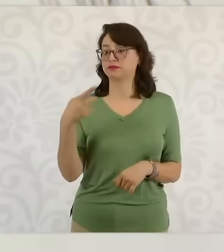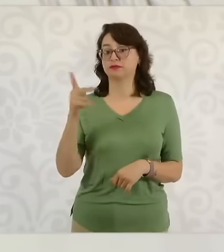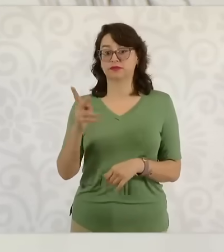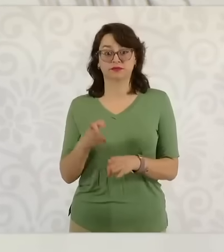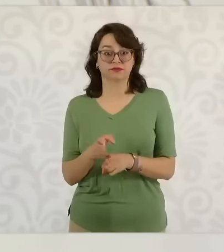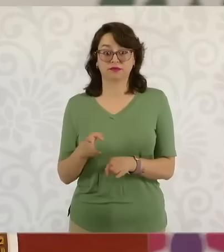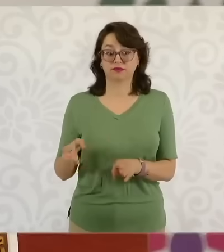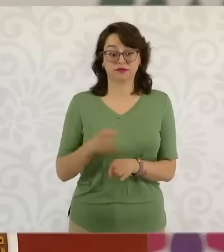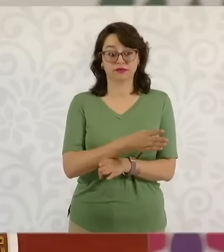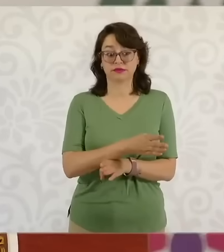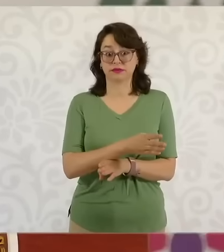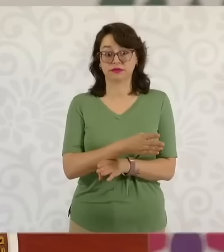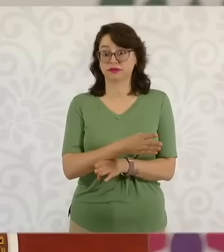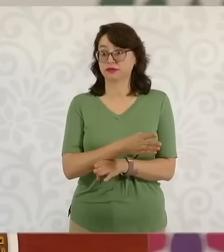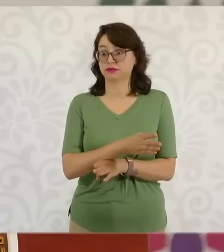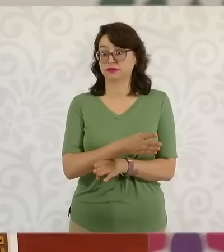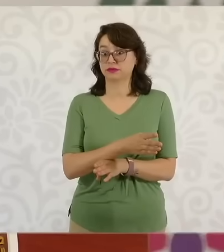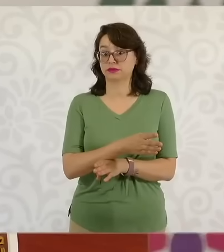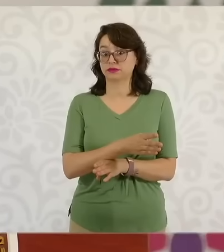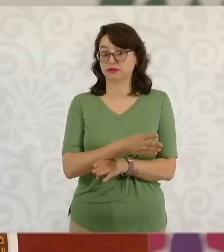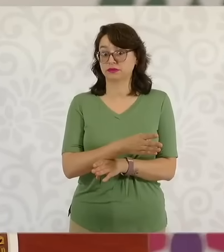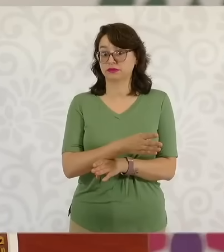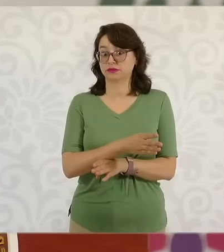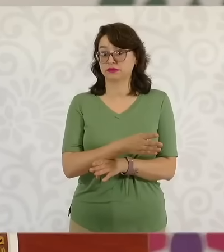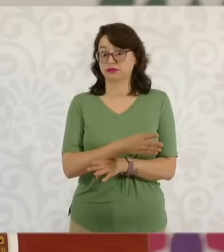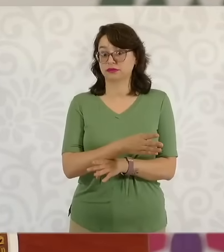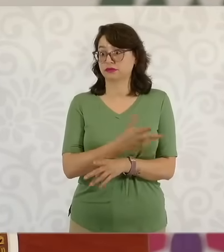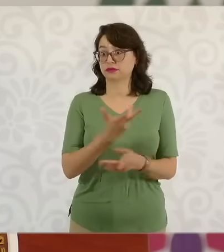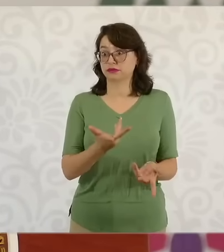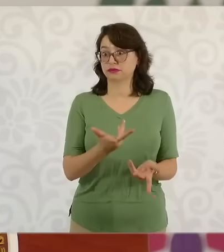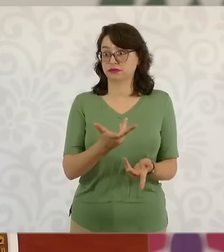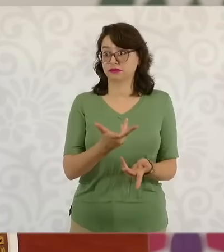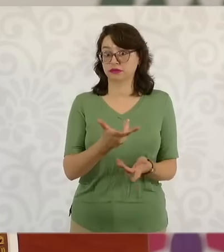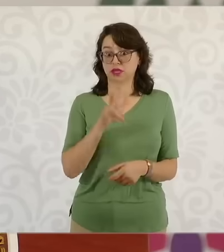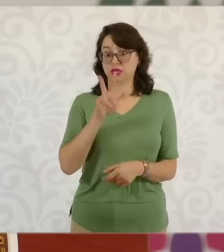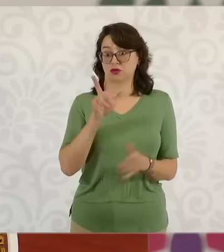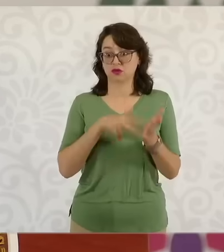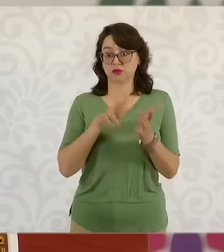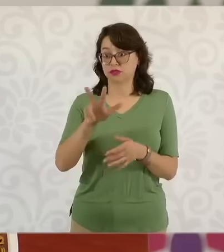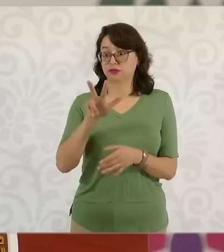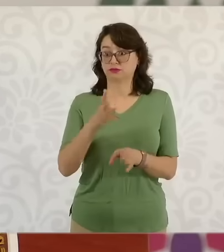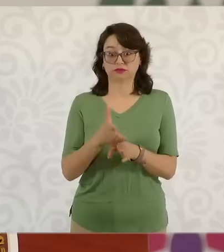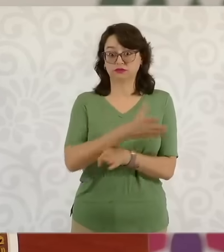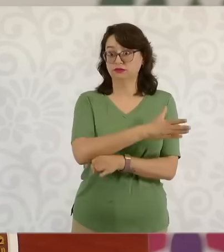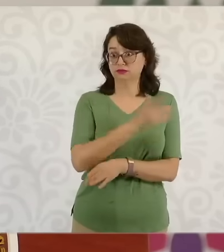no existía la pensión digna que quedó al final del gobierno del presidente López Obrador a